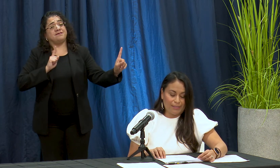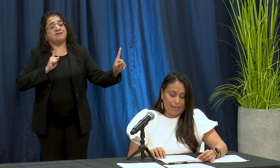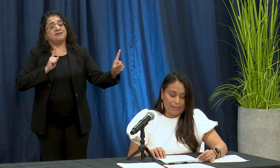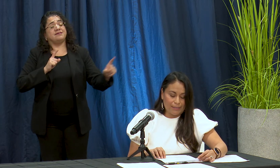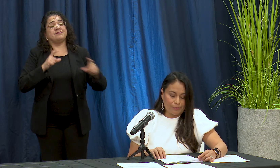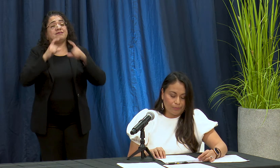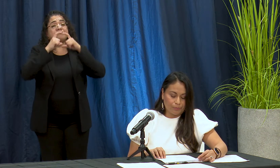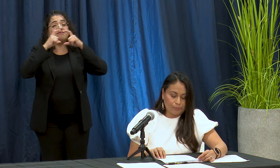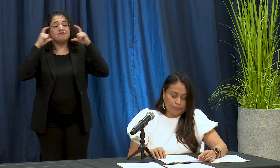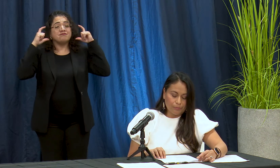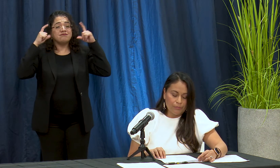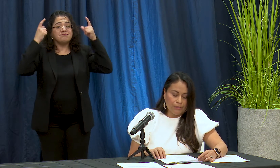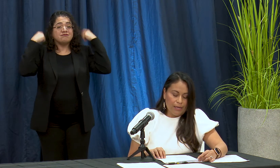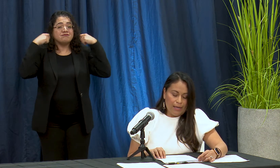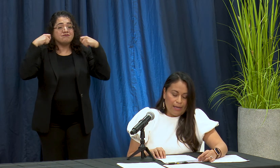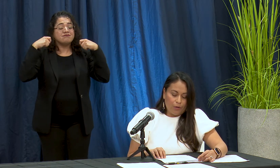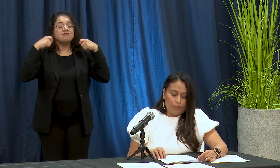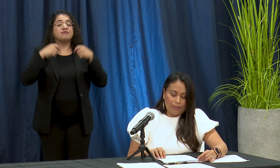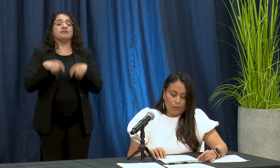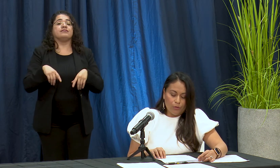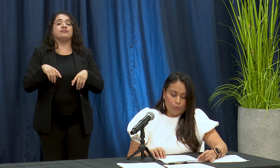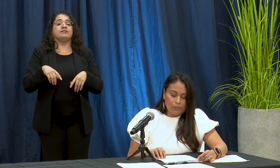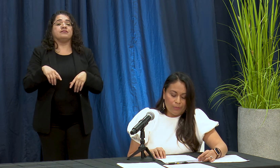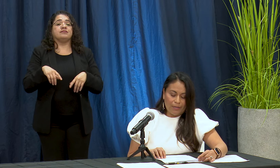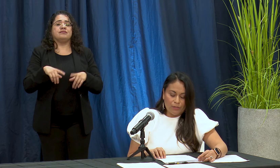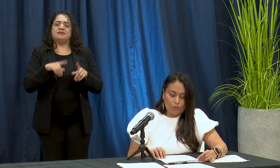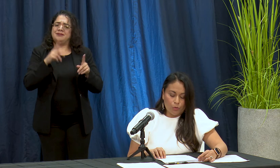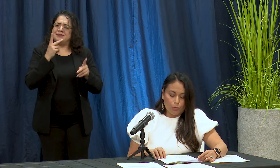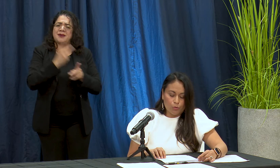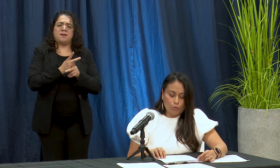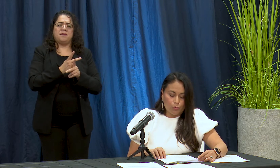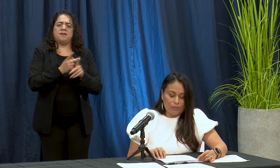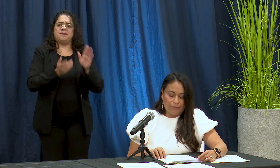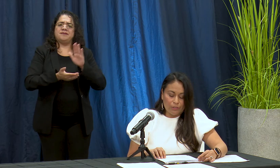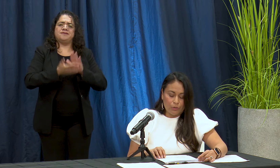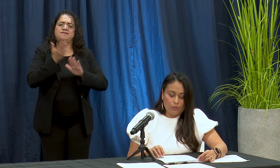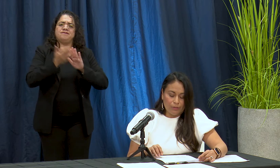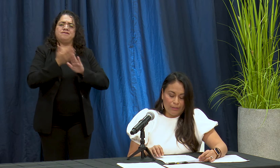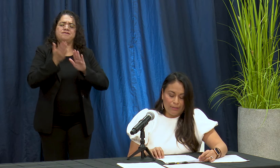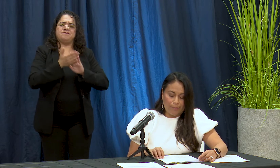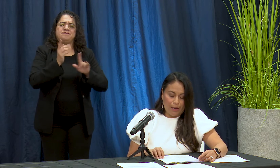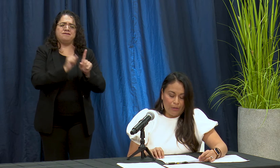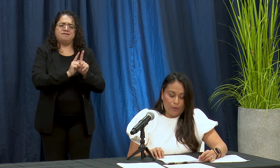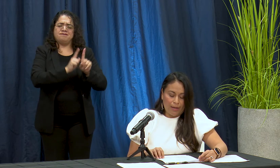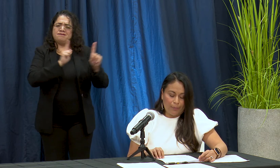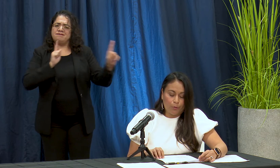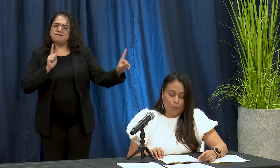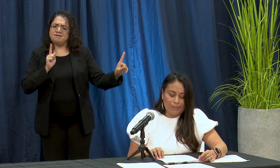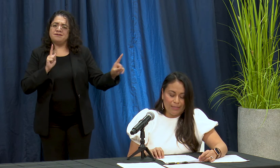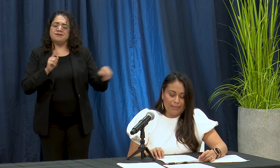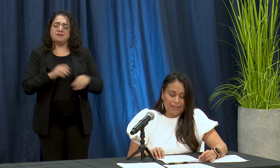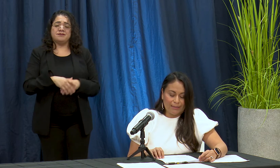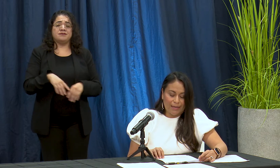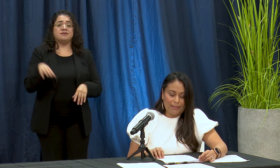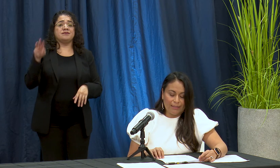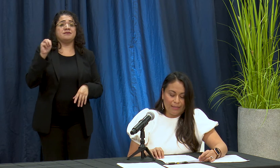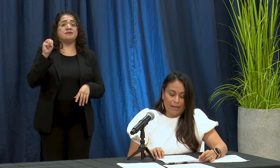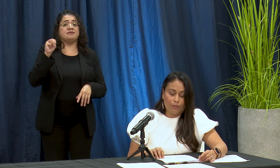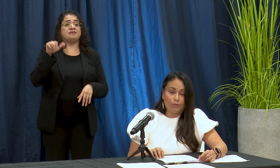cialis el cavernosum Lonzo su division de Mayo a la propuesta estatal tell ano